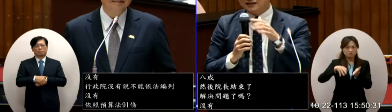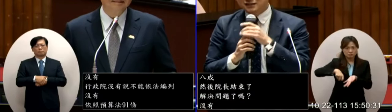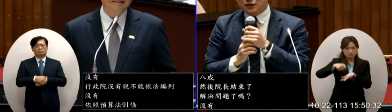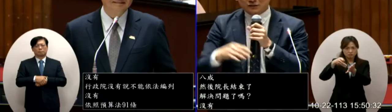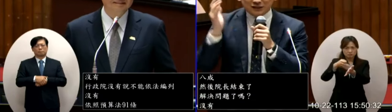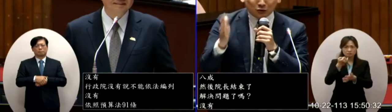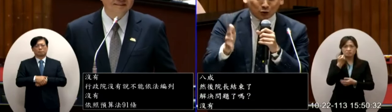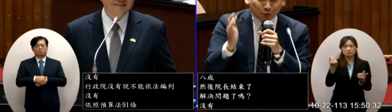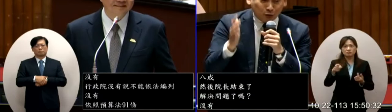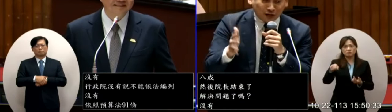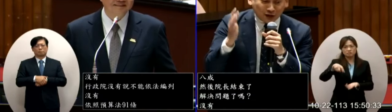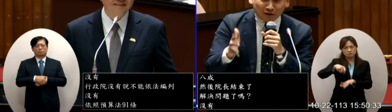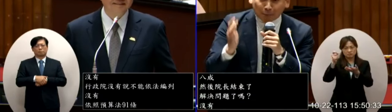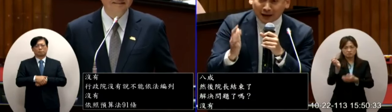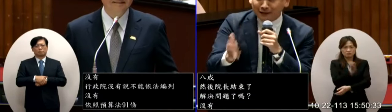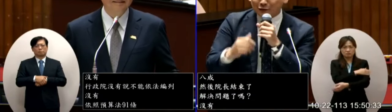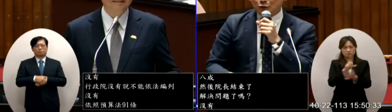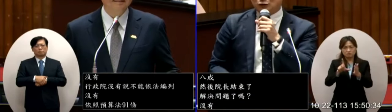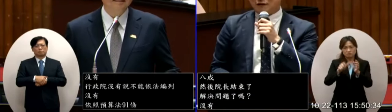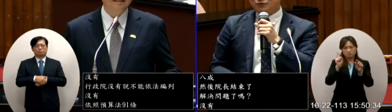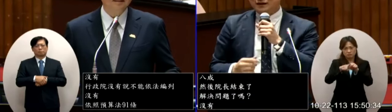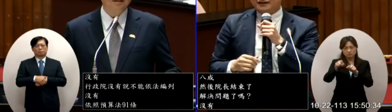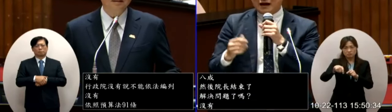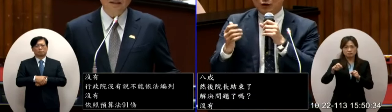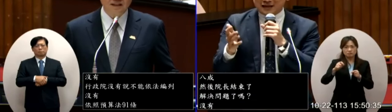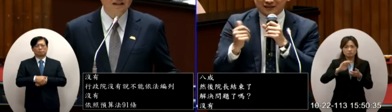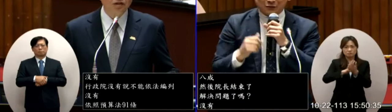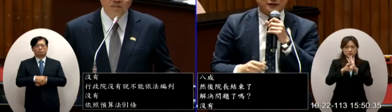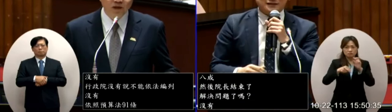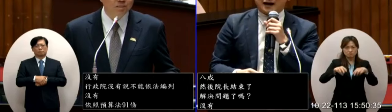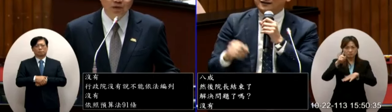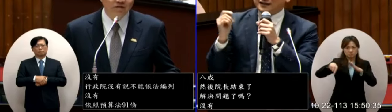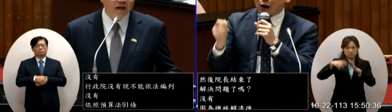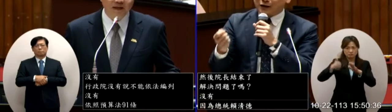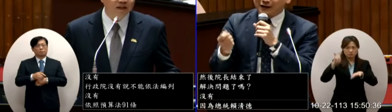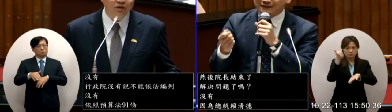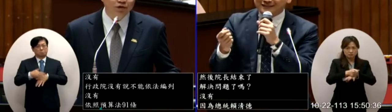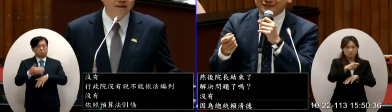陳時中繼續不依法編列預算 那我想請問一下